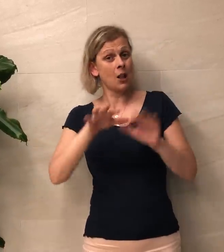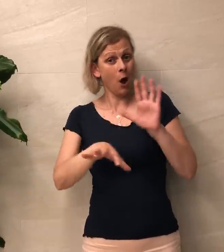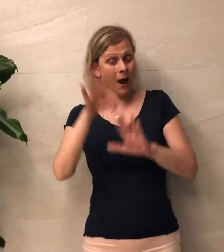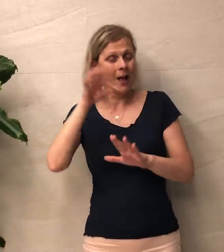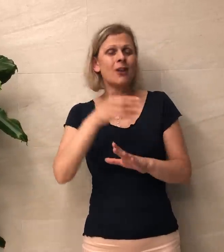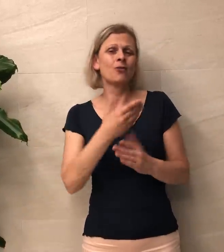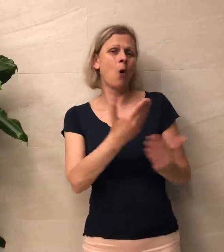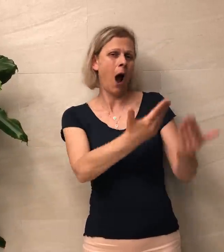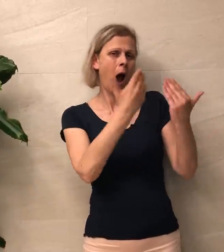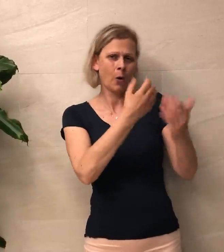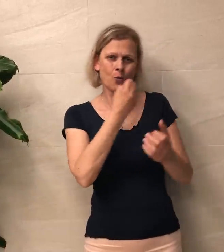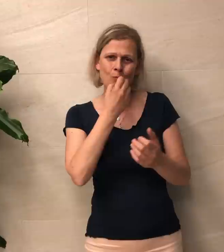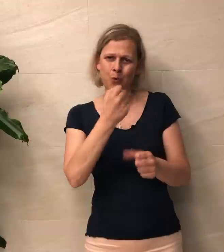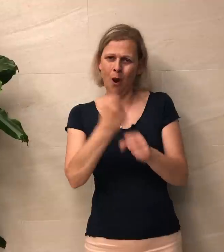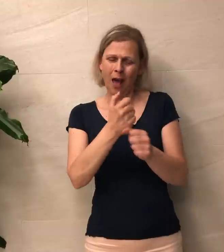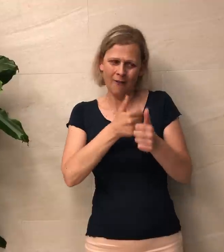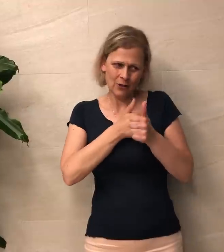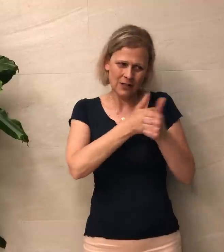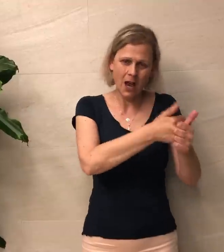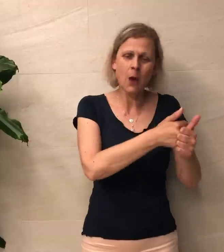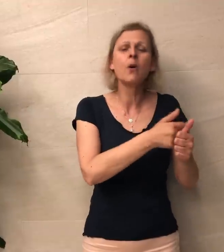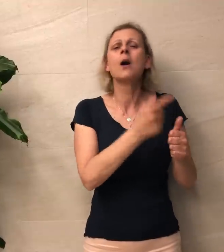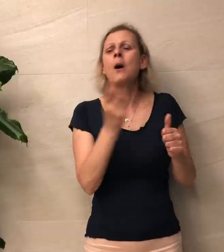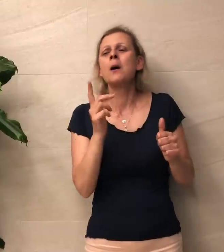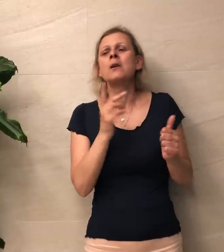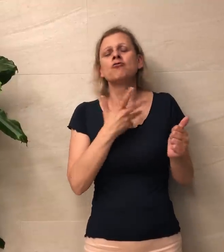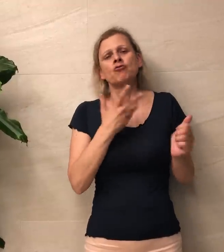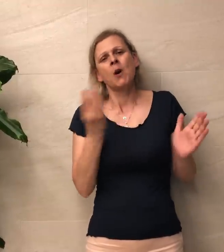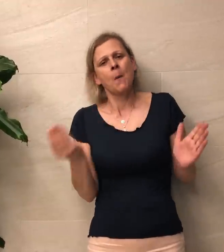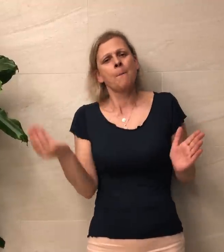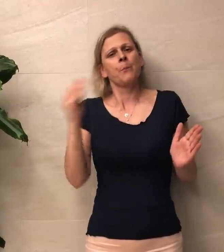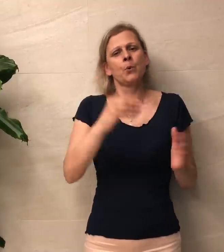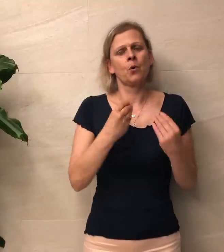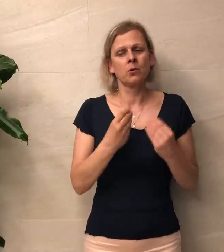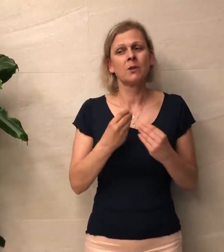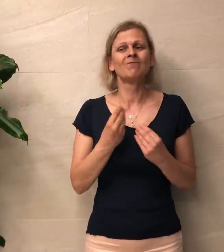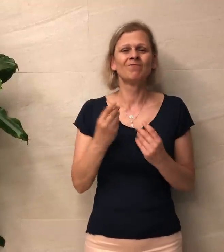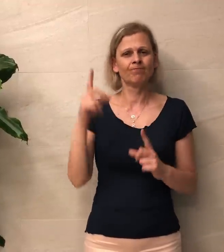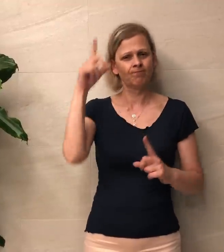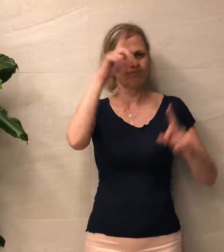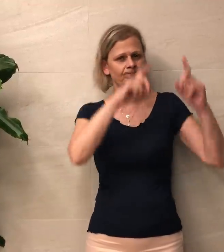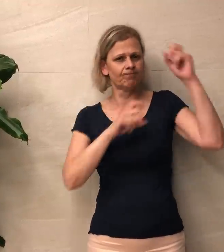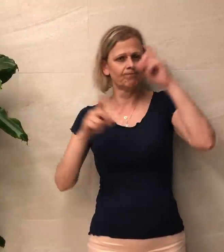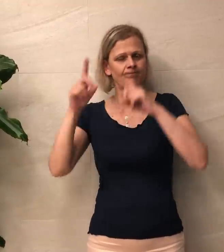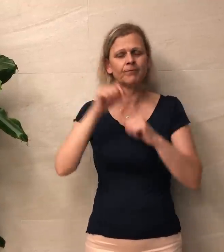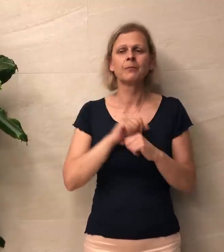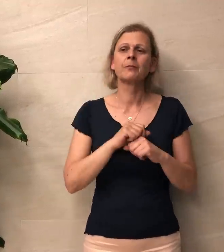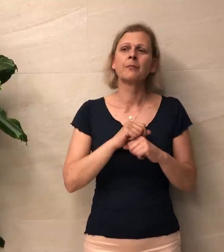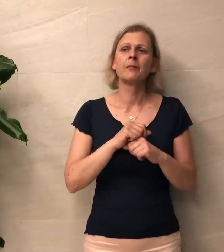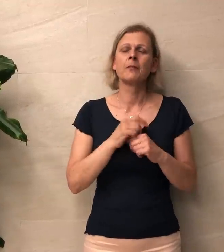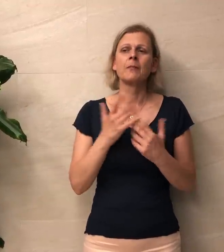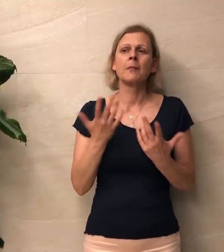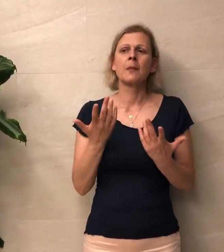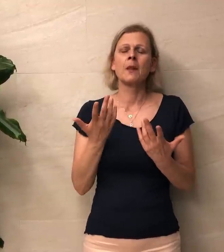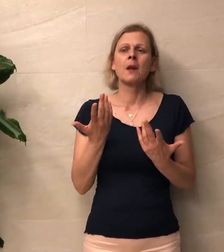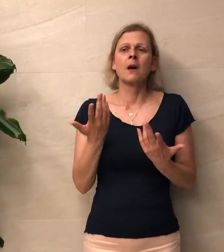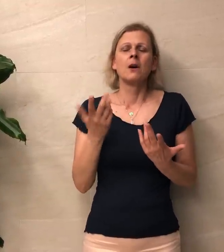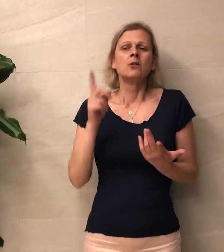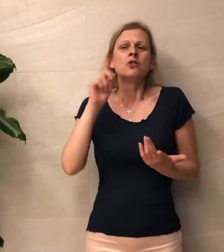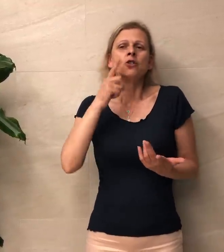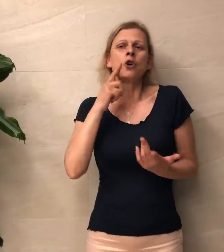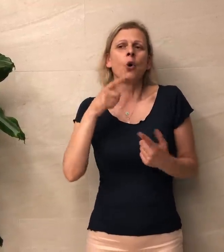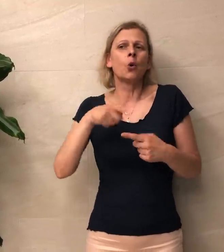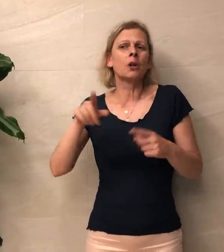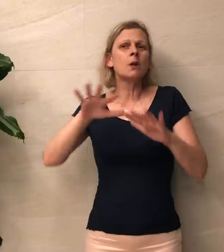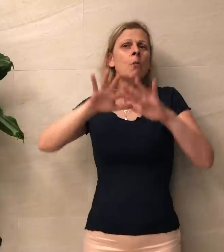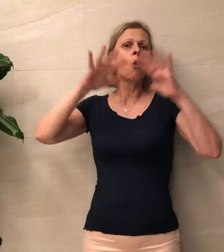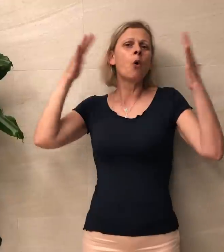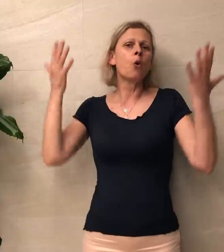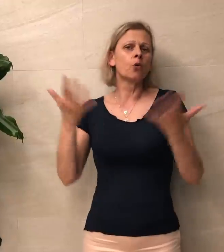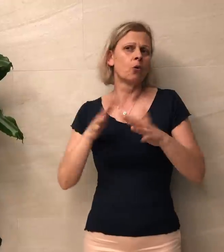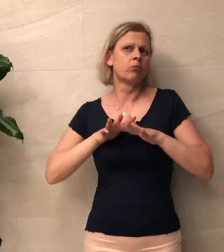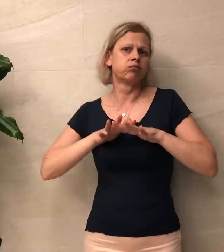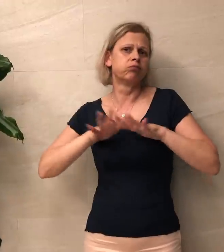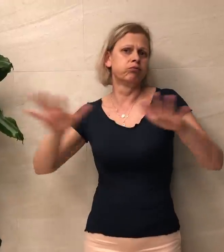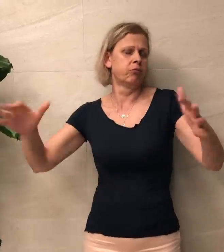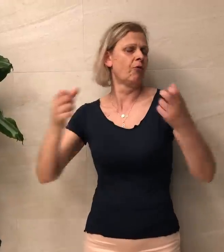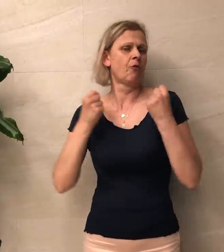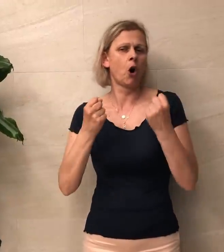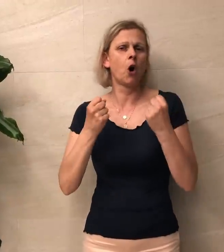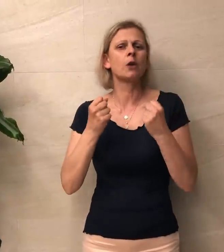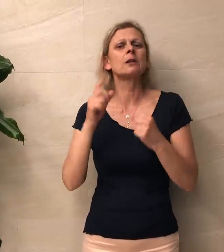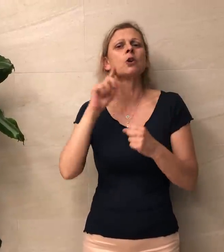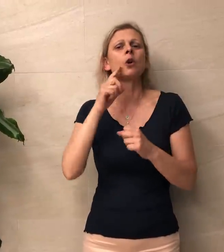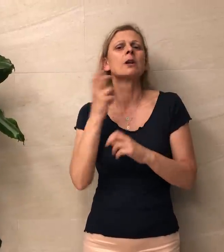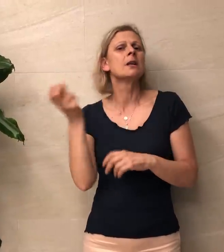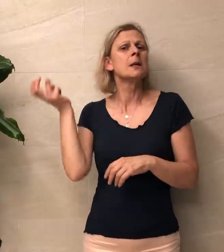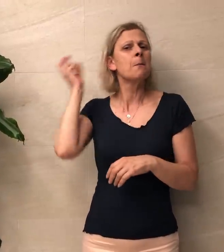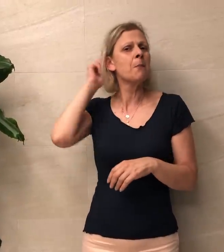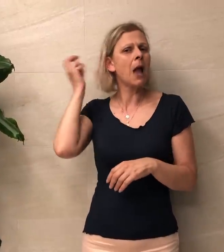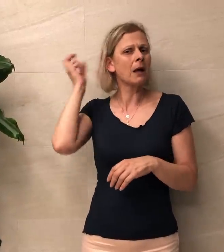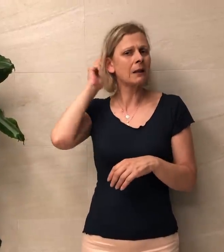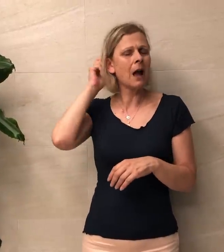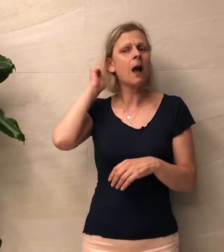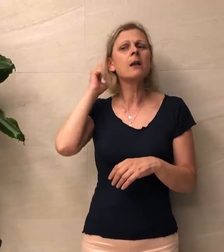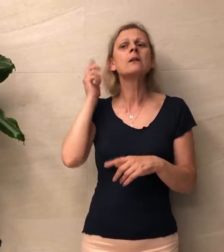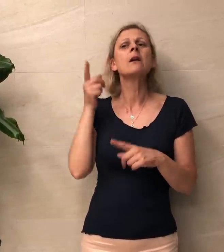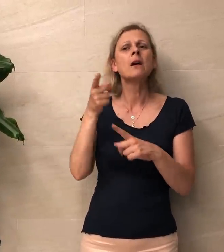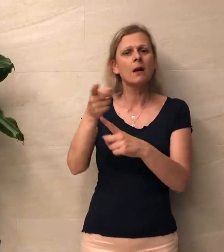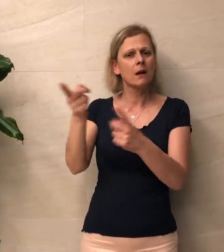che verrà eletto, ma bisognerà tener conto di un aspetto molto preoccupante che è quello che riguarda il numero sempre crescente nel mondo di persone sorde con